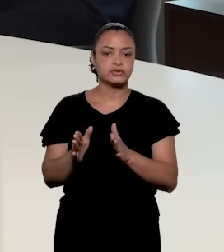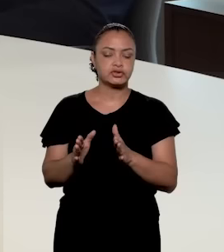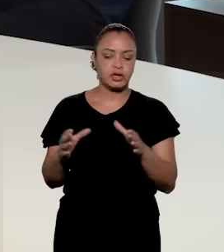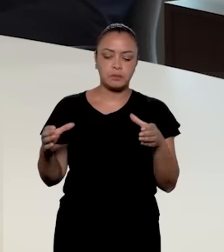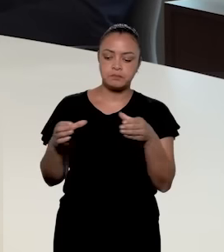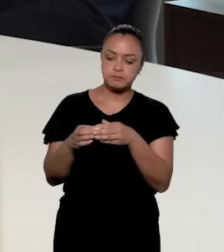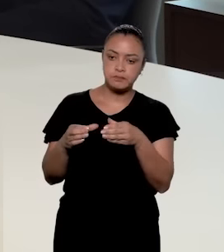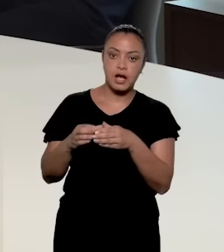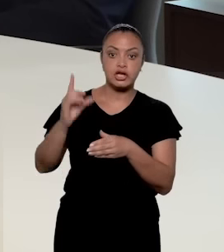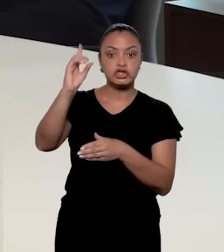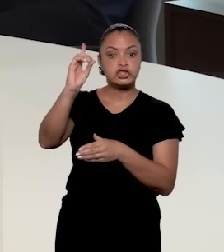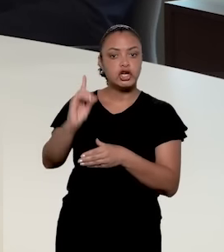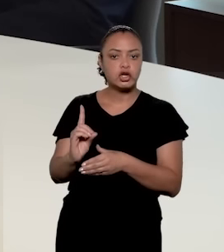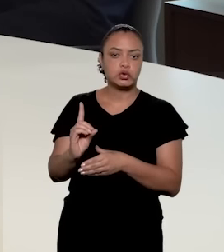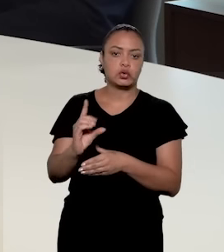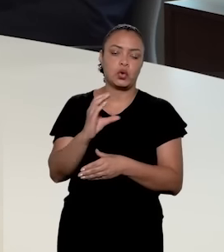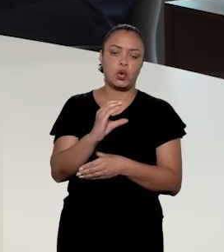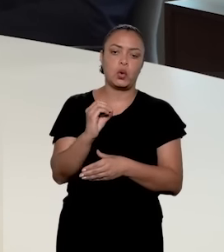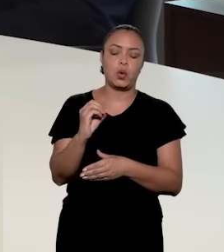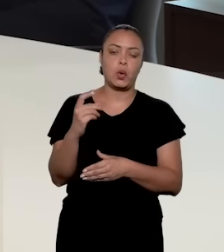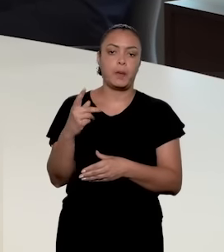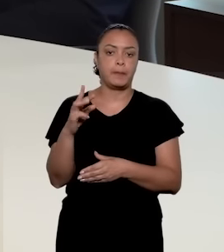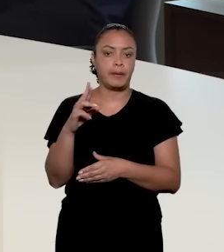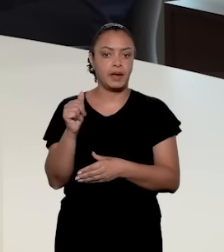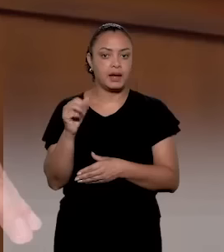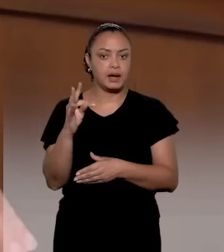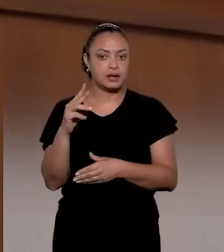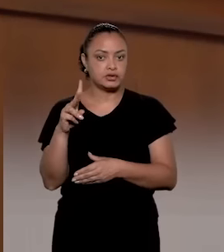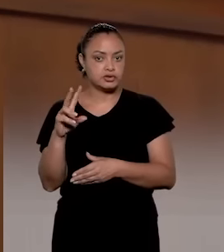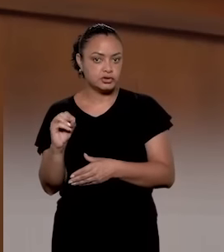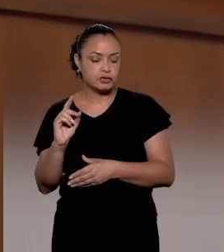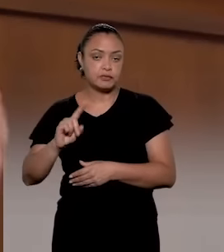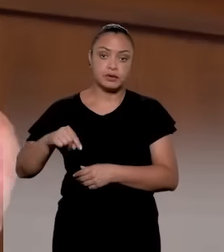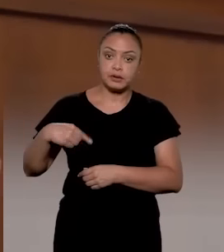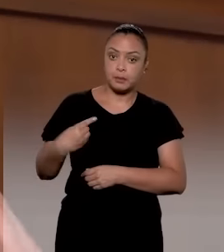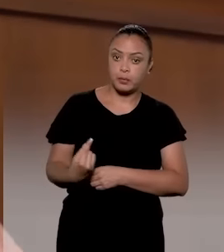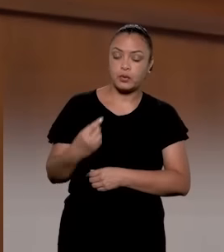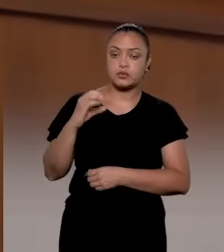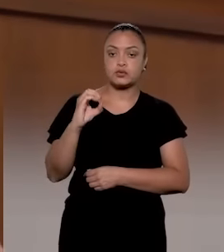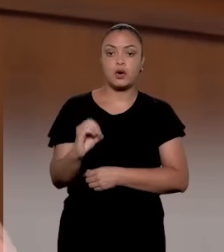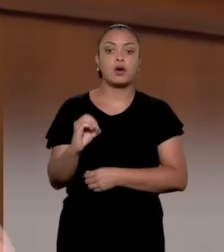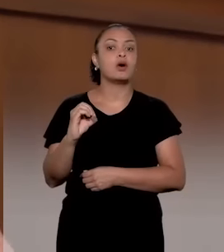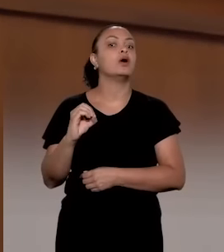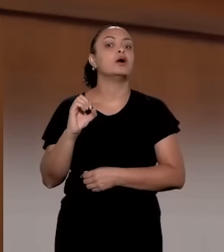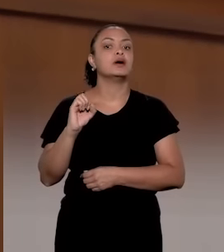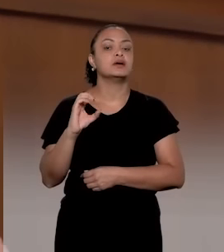também foi dirigente de cooperativa regional, depois foi presidente da OCB, da Organização